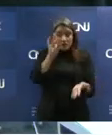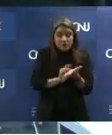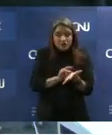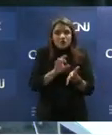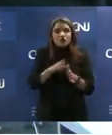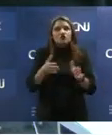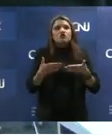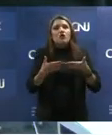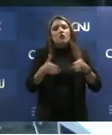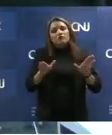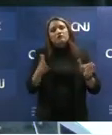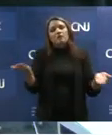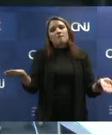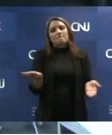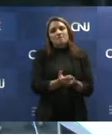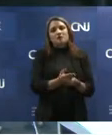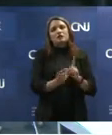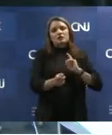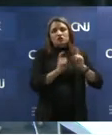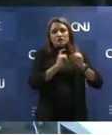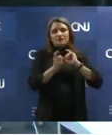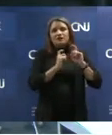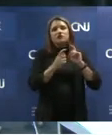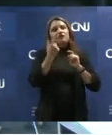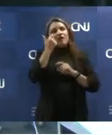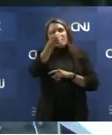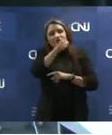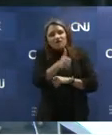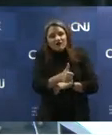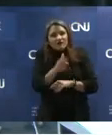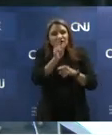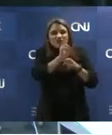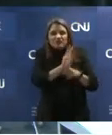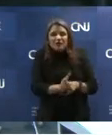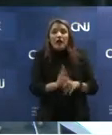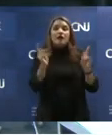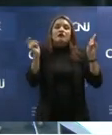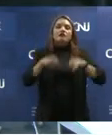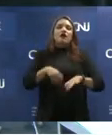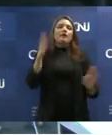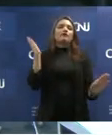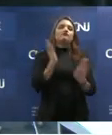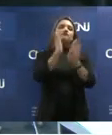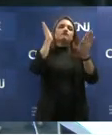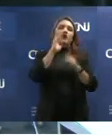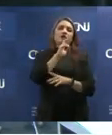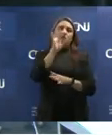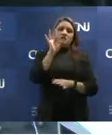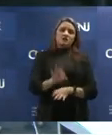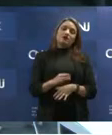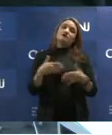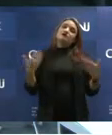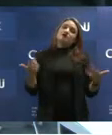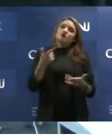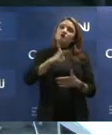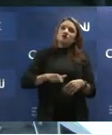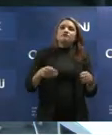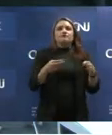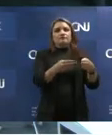é que podemos chegar a essa conclusão. Então, mais uma vez pedindo vênia, as divergências apresentadas